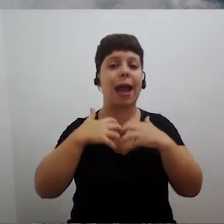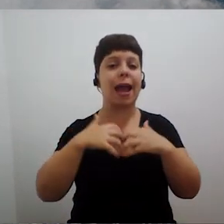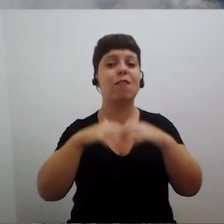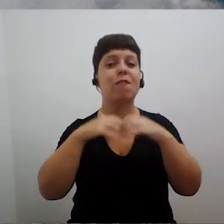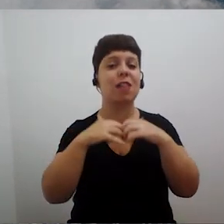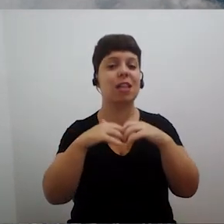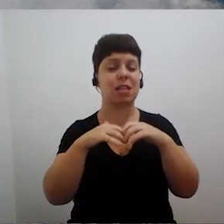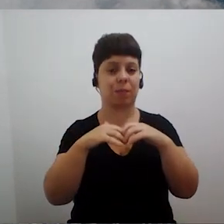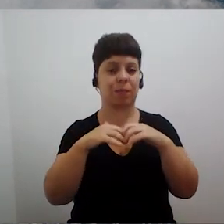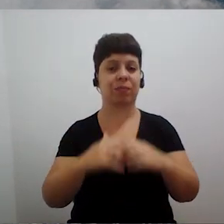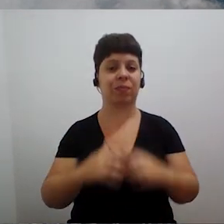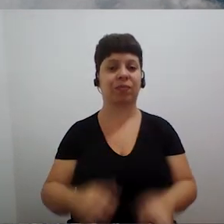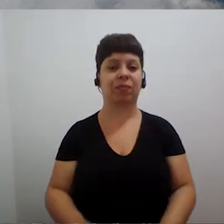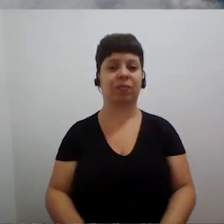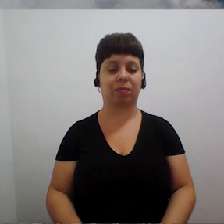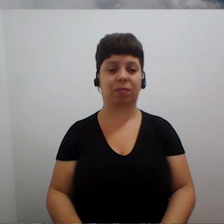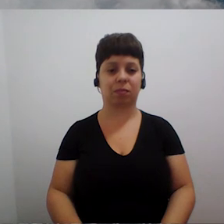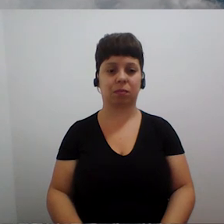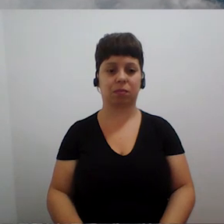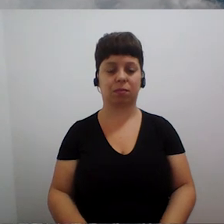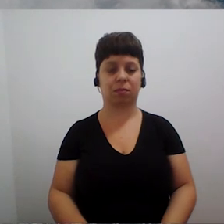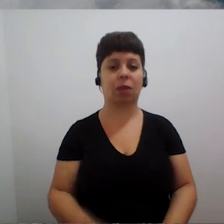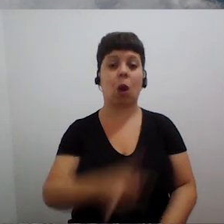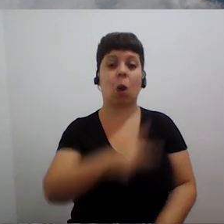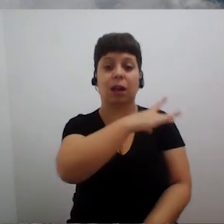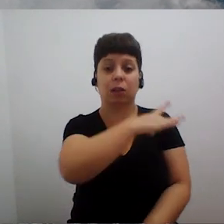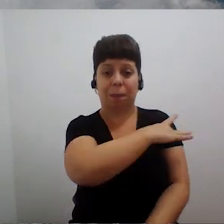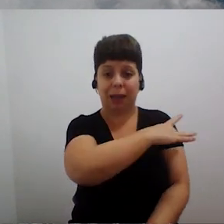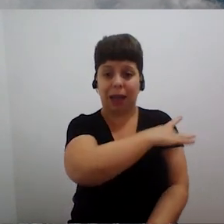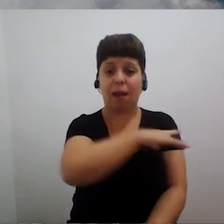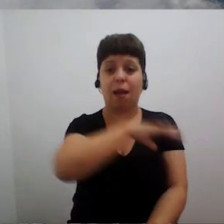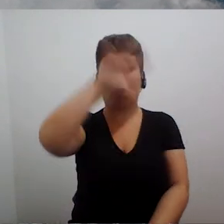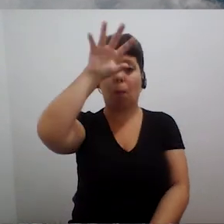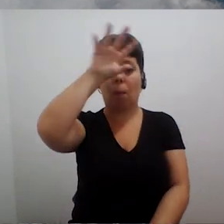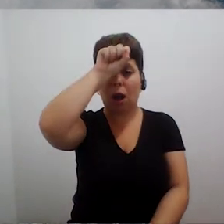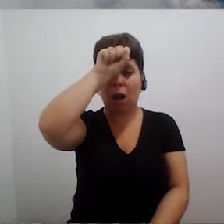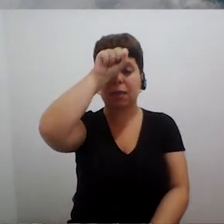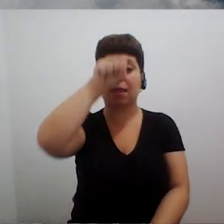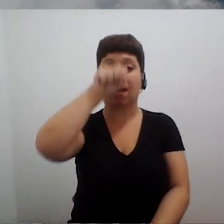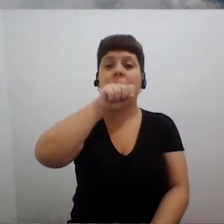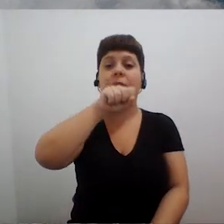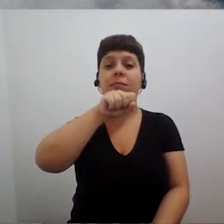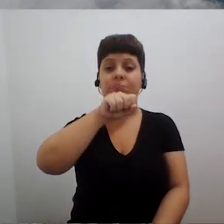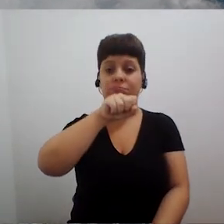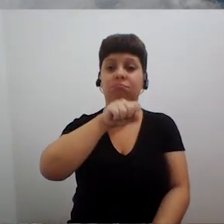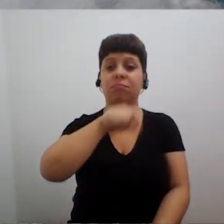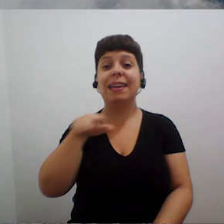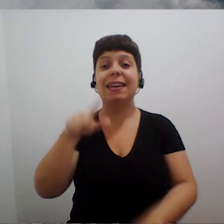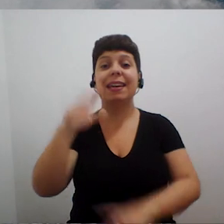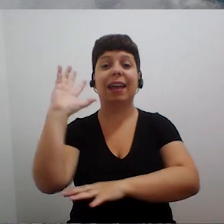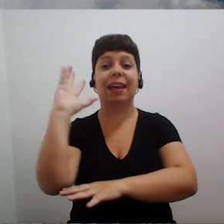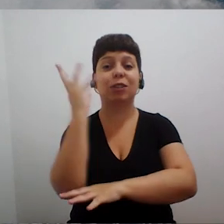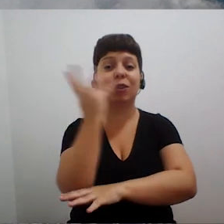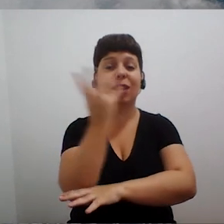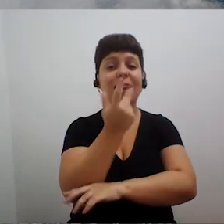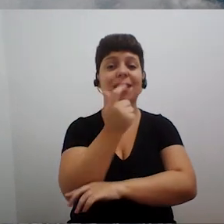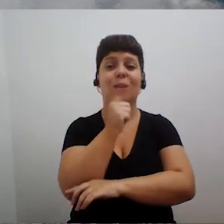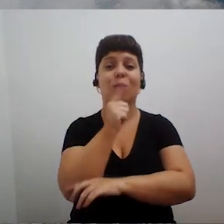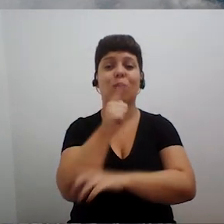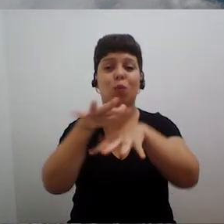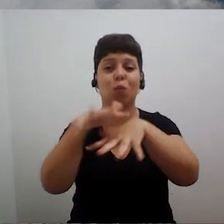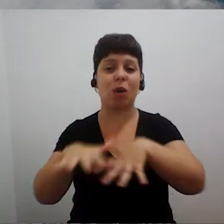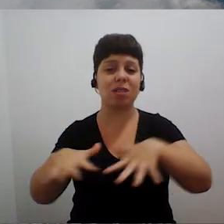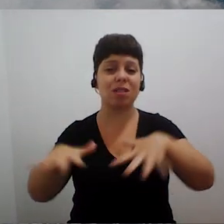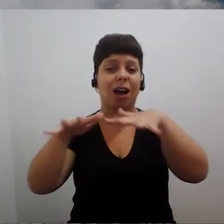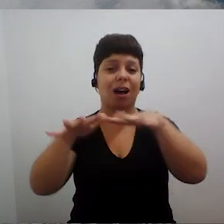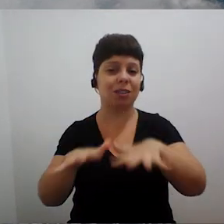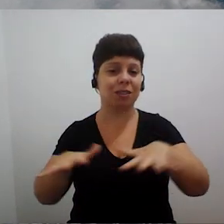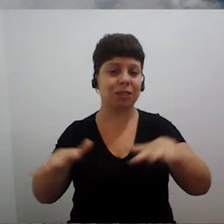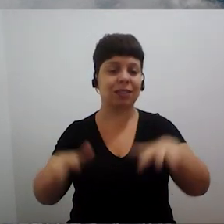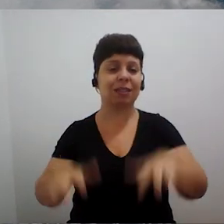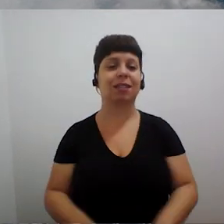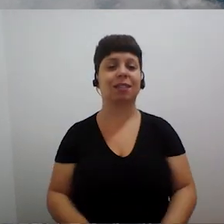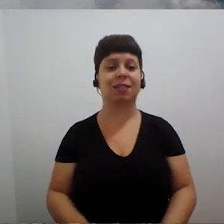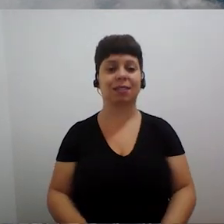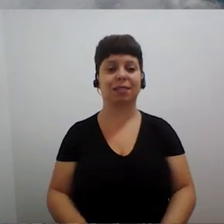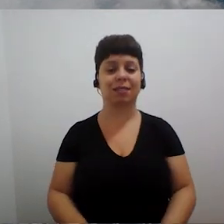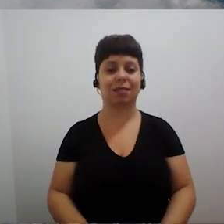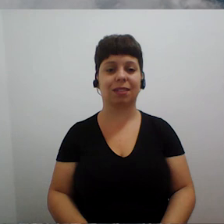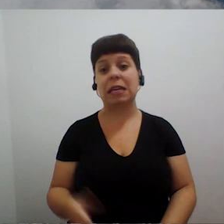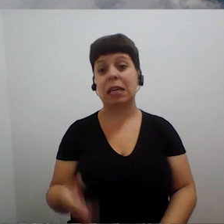entre o Candomblé, a Umbanda e a natureza, o oceano, e como que o oceano ou a natureza